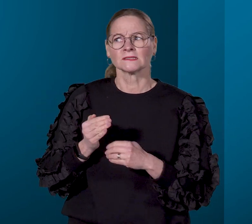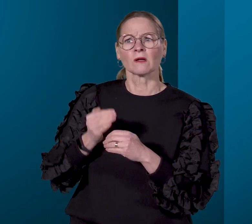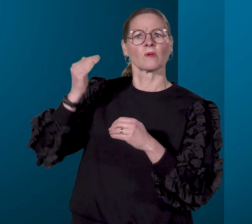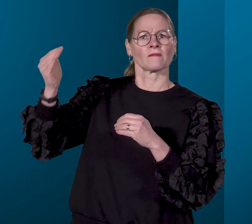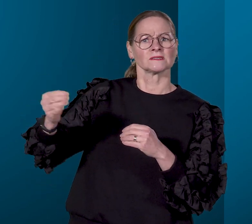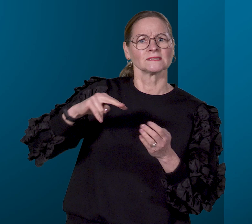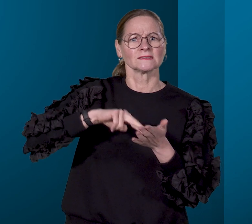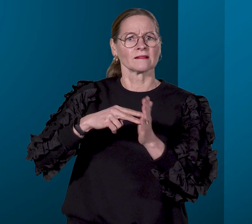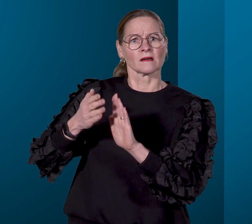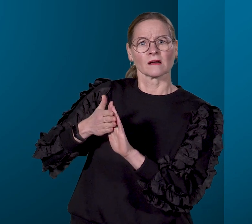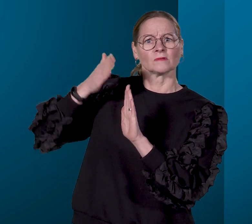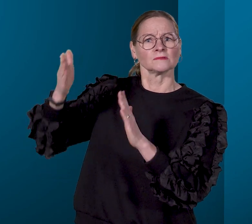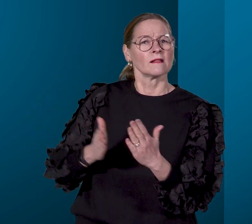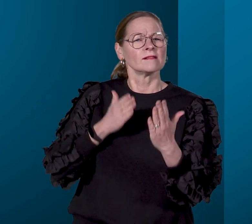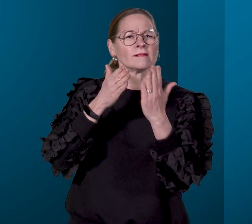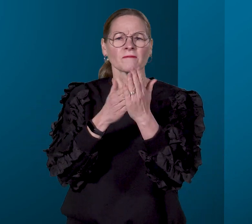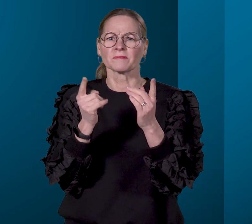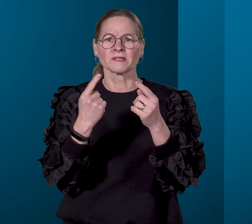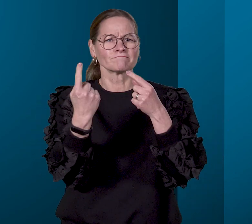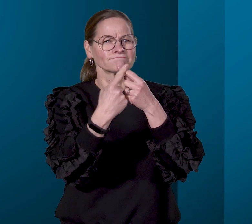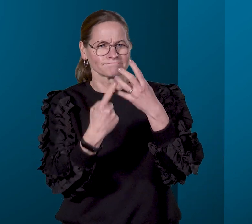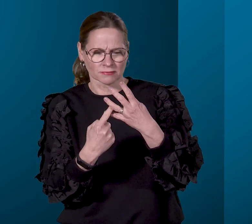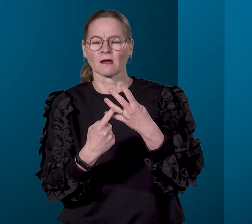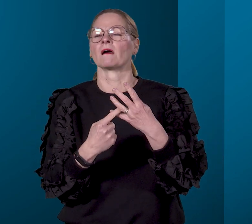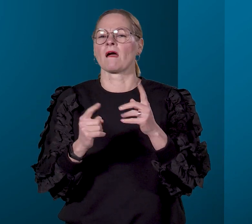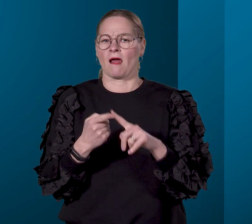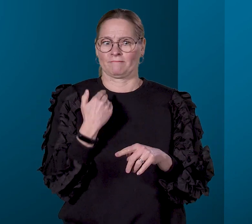Koska seuraavan strategiakauden tavoitteiden määrittäminen aloitetaan -